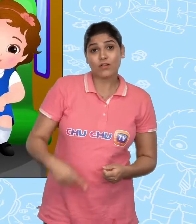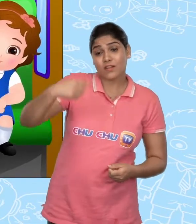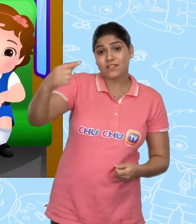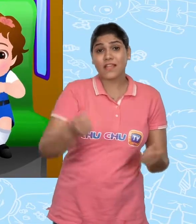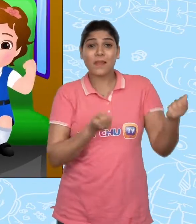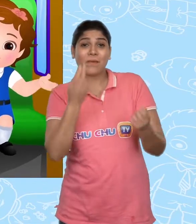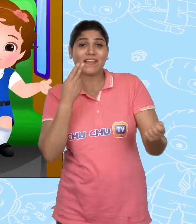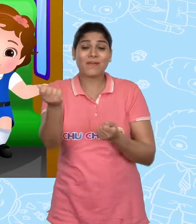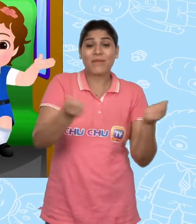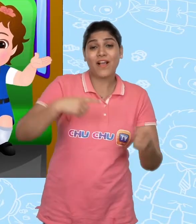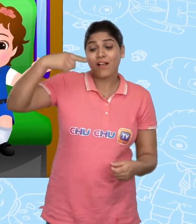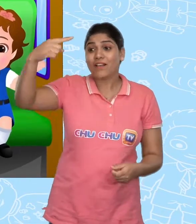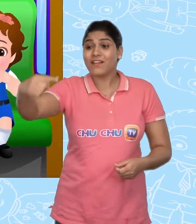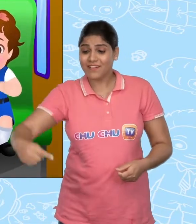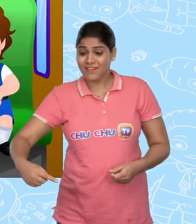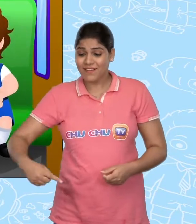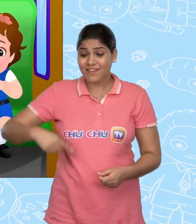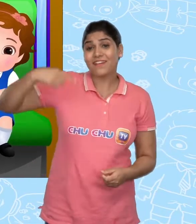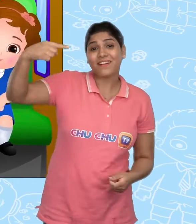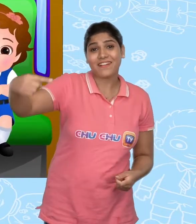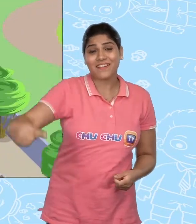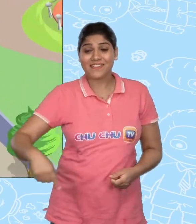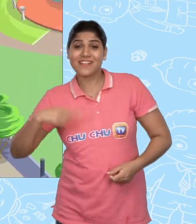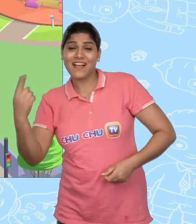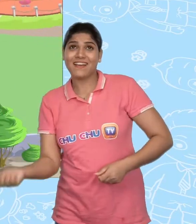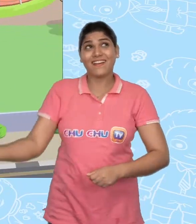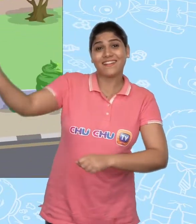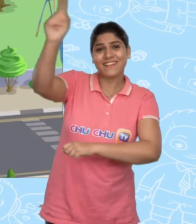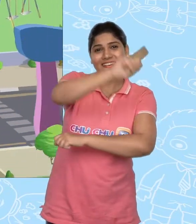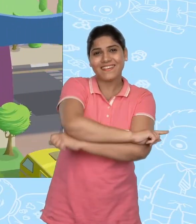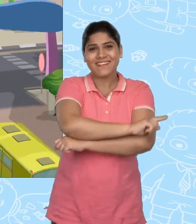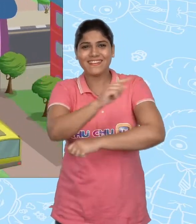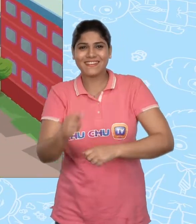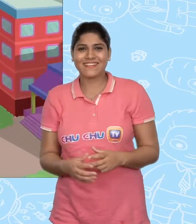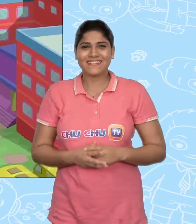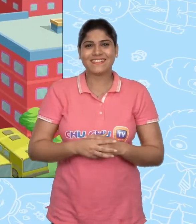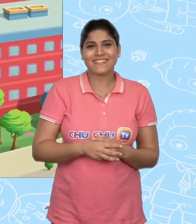बस के पहिए घुमे गोल गोल गोल घुमे सारा दिन..